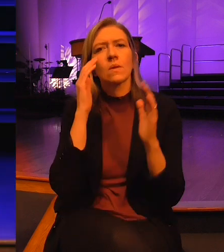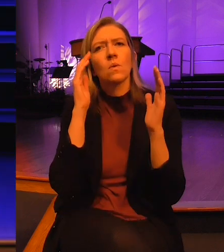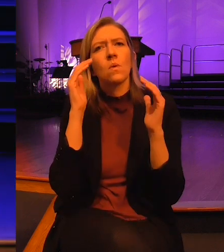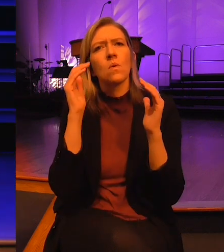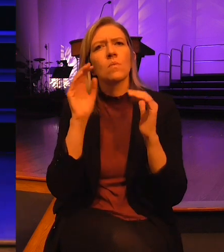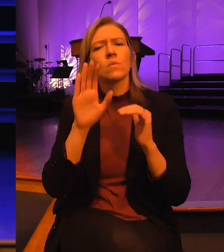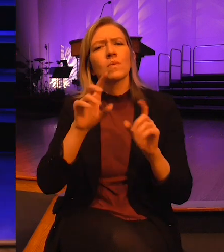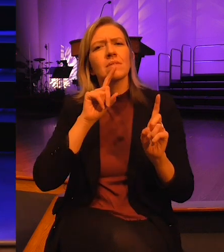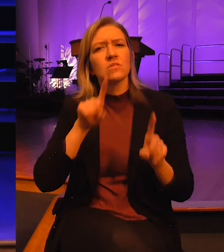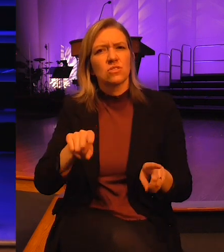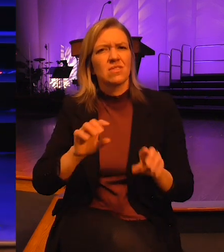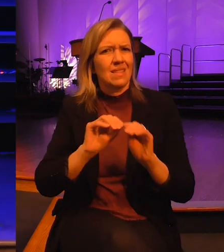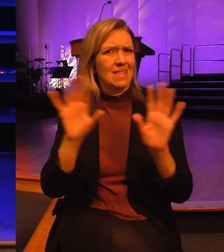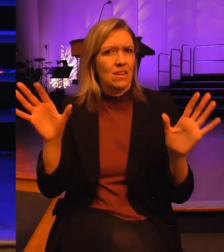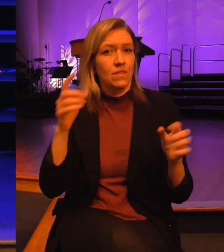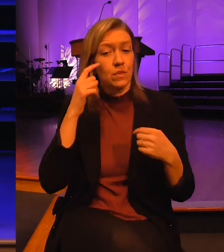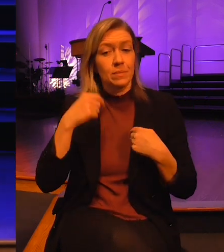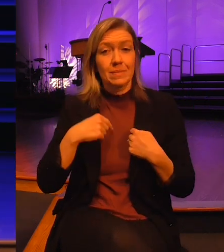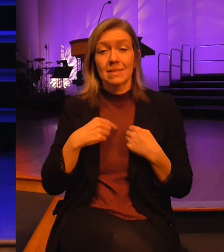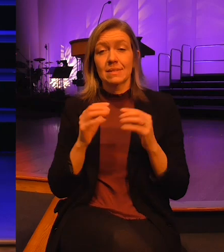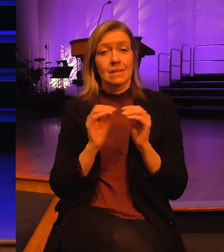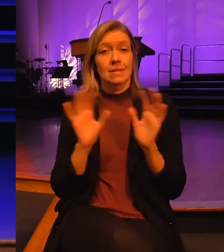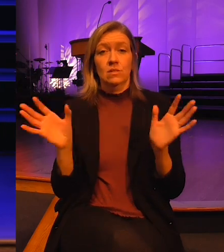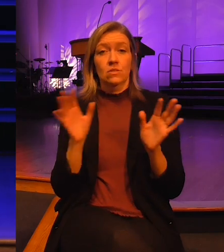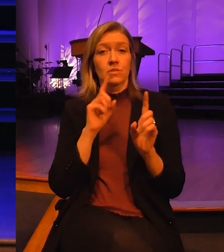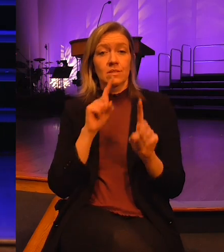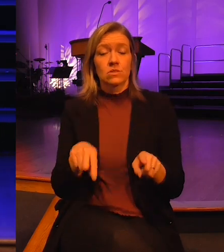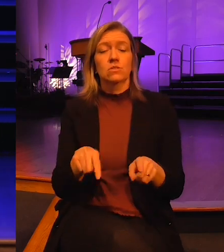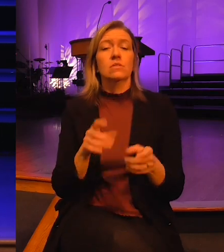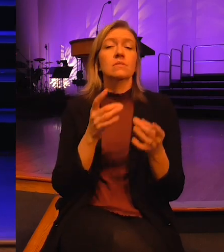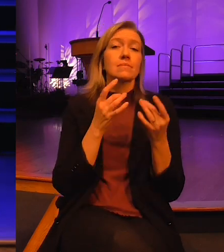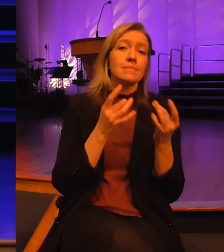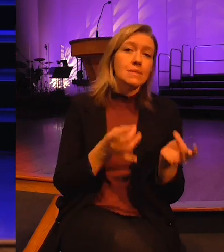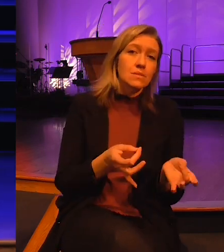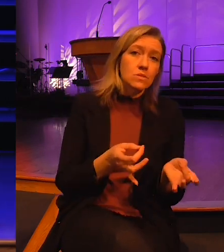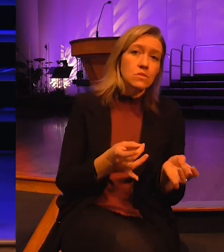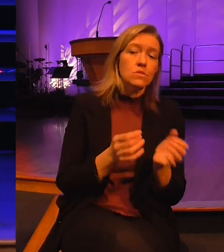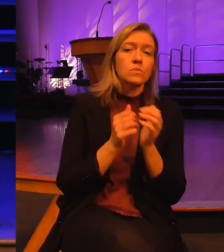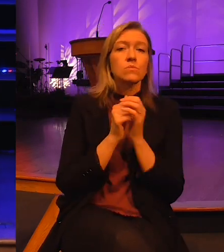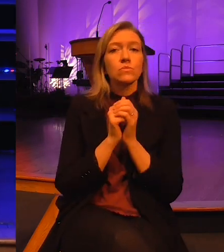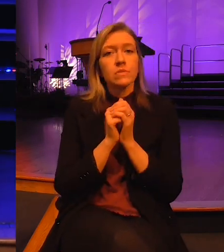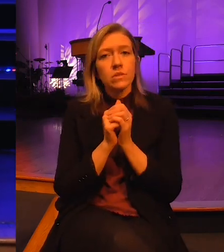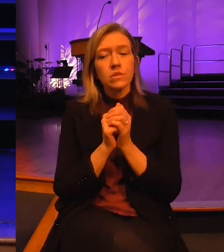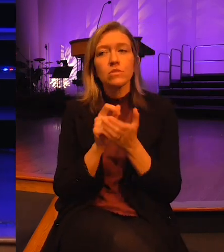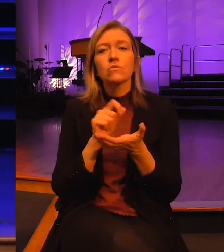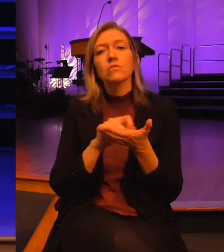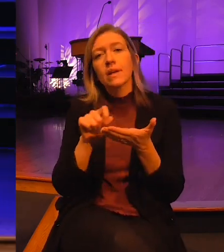súper claras, son meditación, oración, escritura, ejercicio, música, esas son las